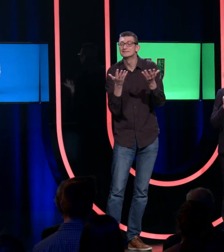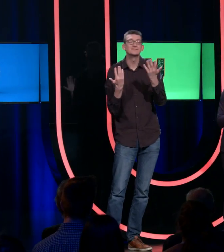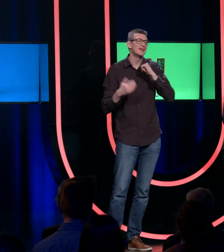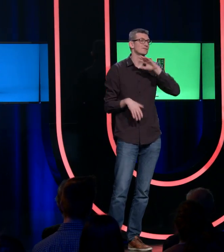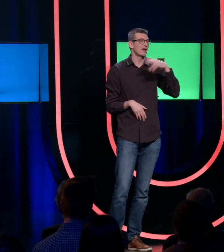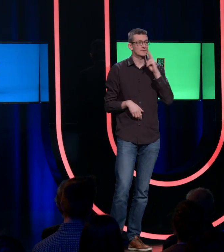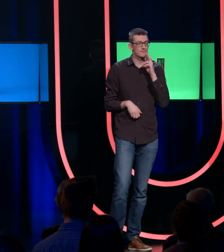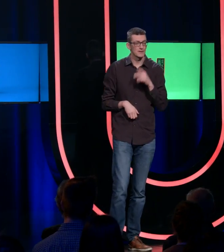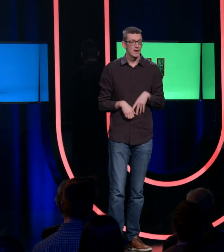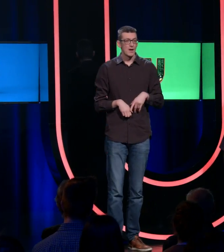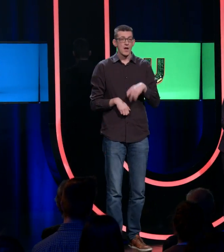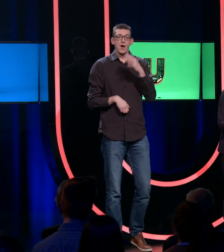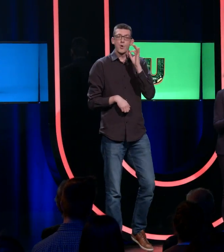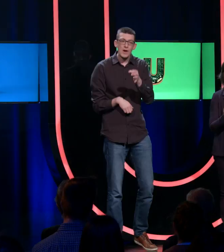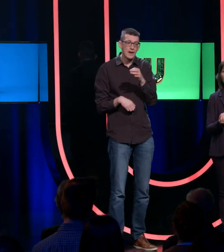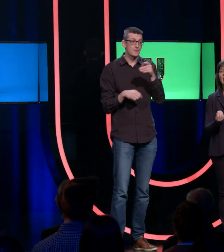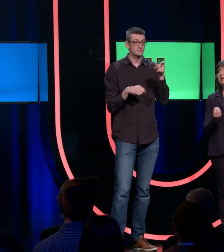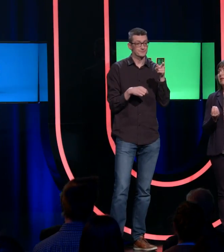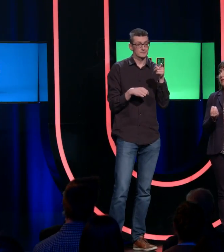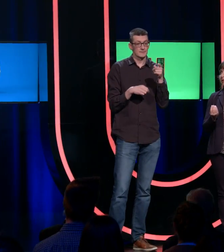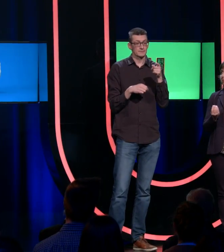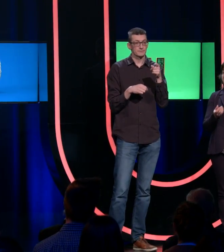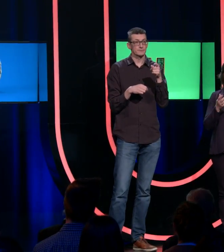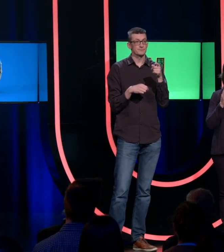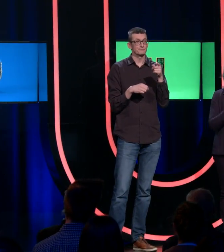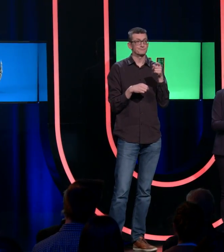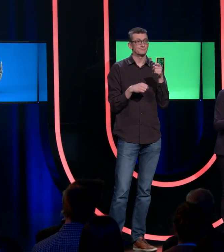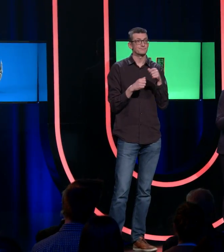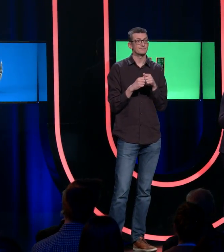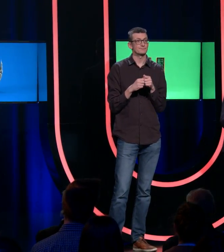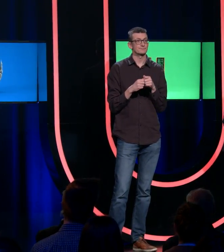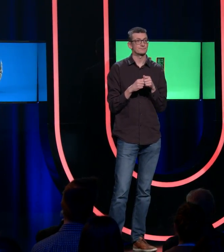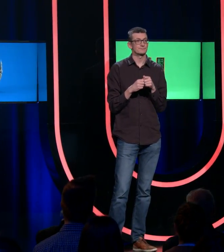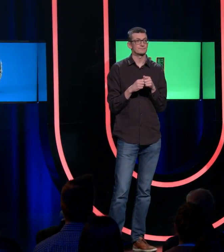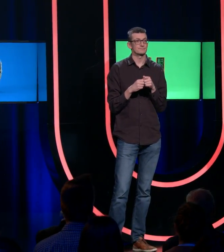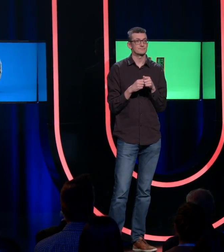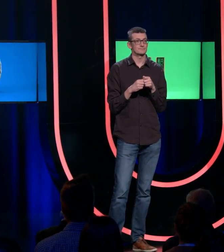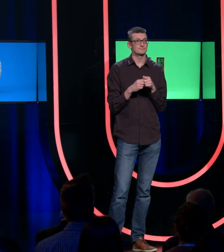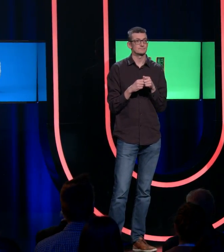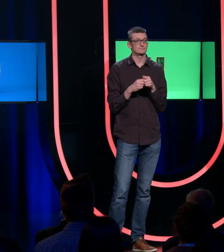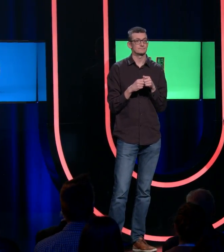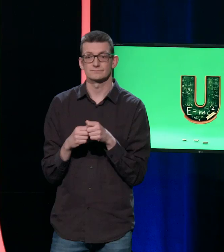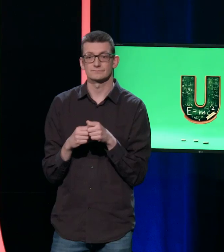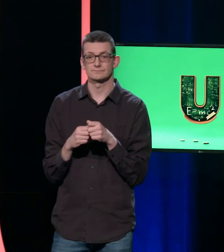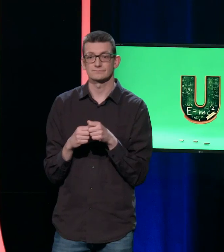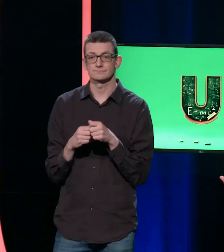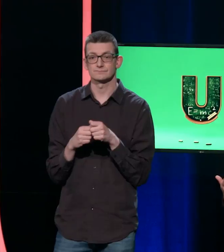Er zijn praktische gevolgen van de modaliteit, maar die visueel-gestuele modaliteit heeft ook gevolgen